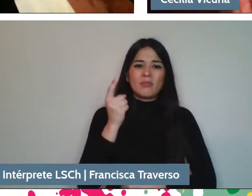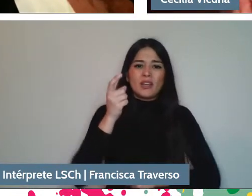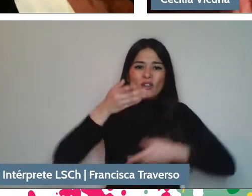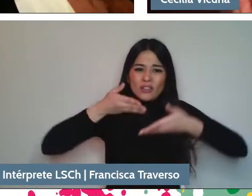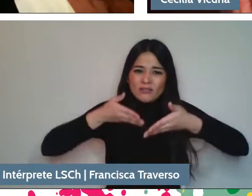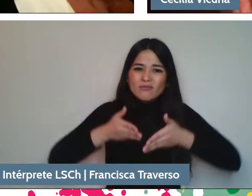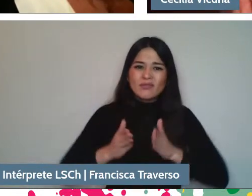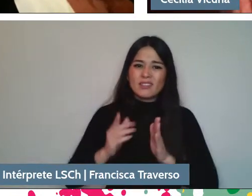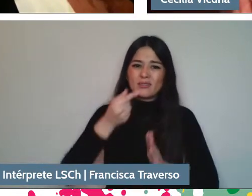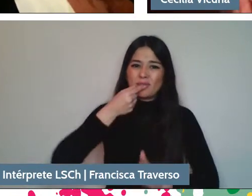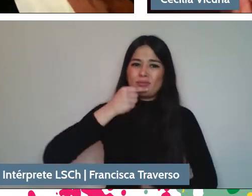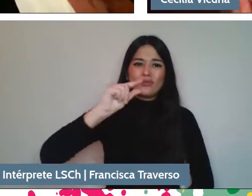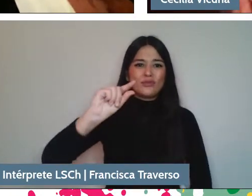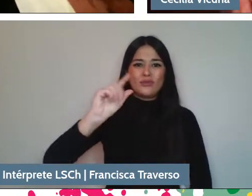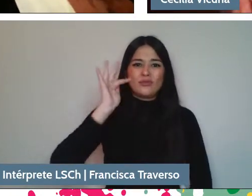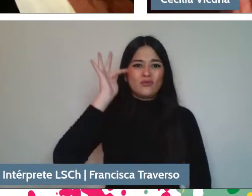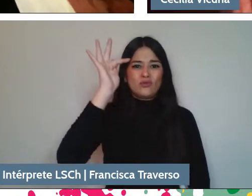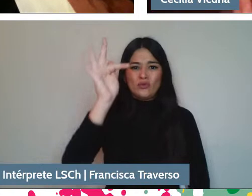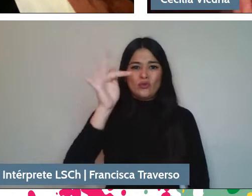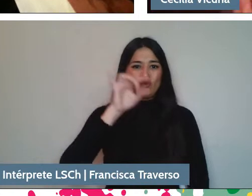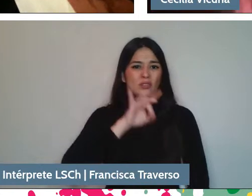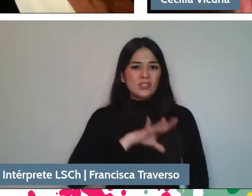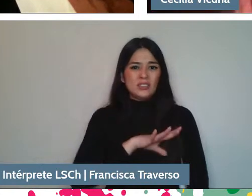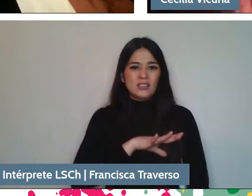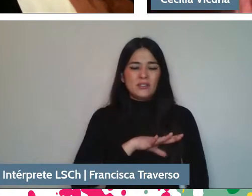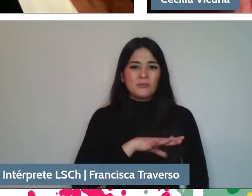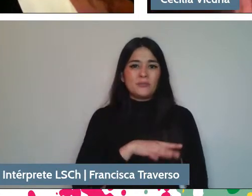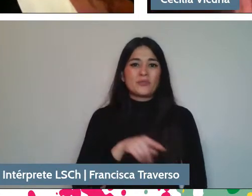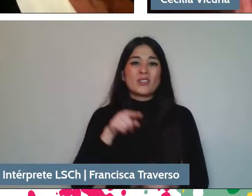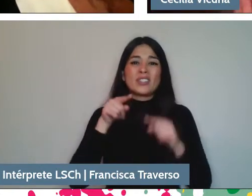Sí. -Entonces, esa emoción y ese dolor